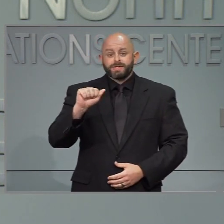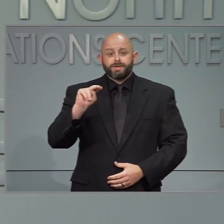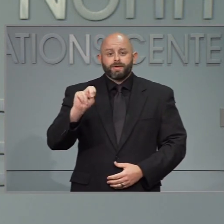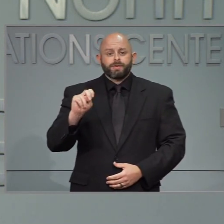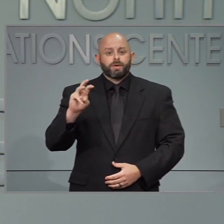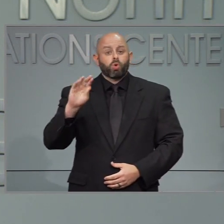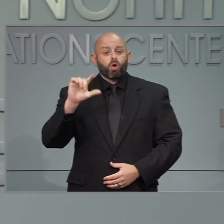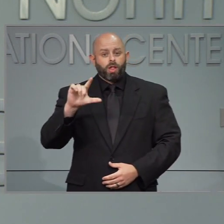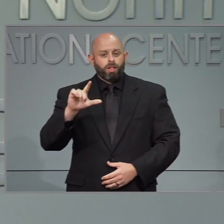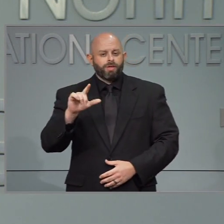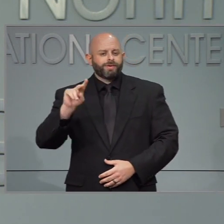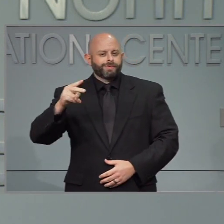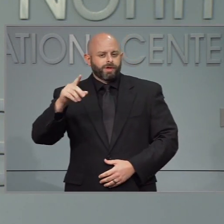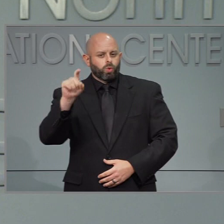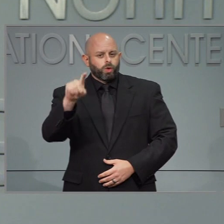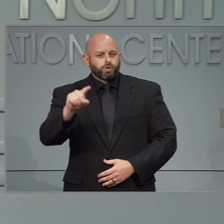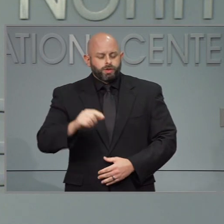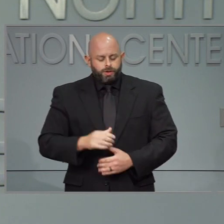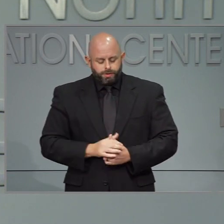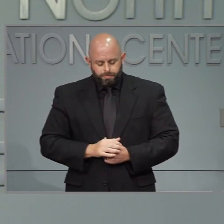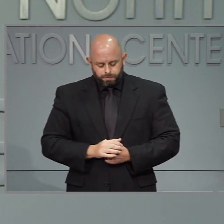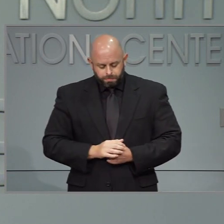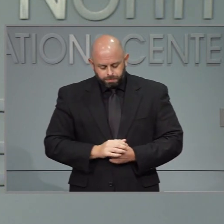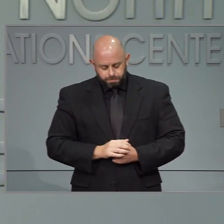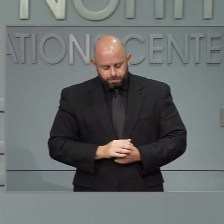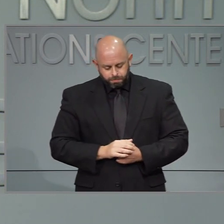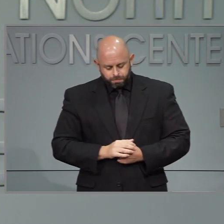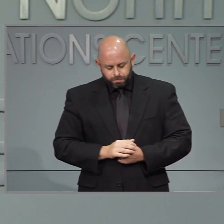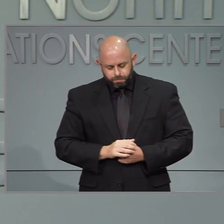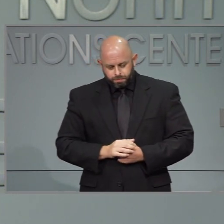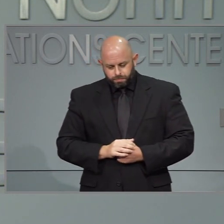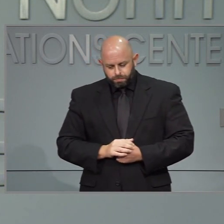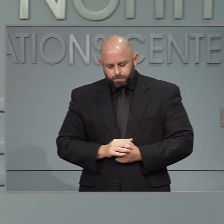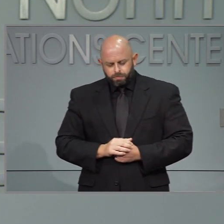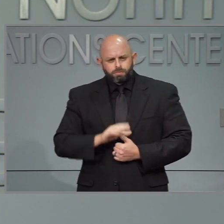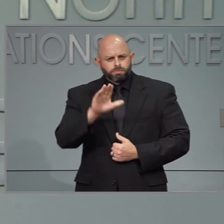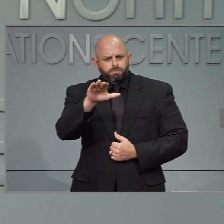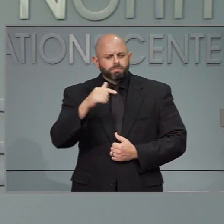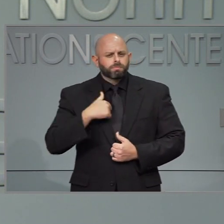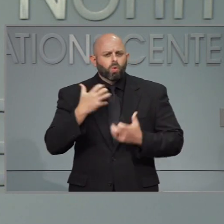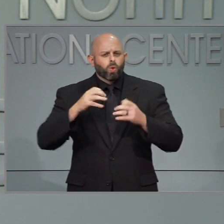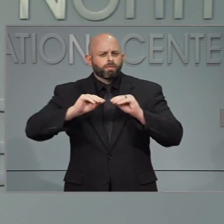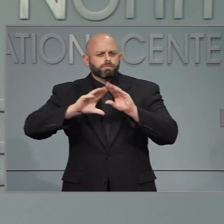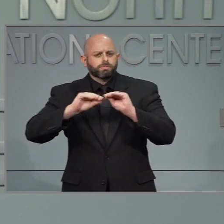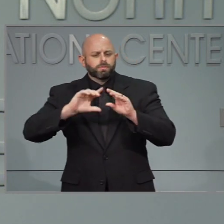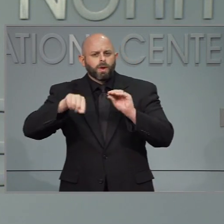Pregunte seguimiento a través de inestable ahí